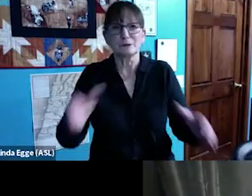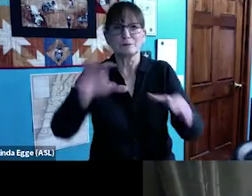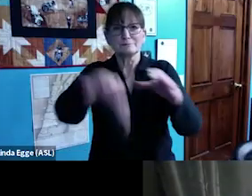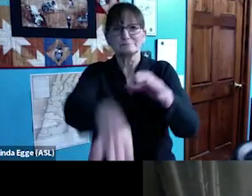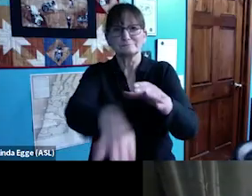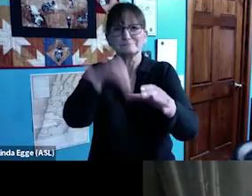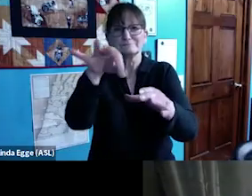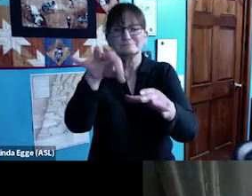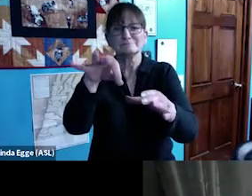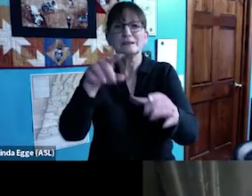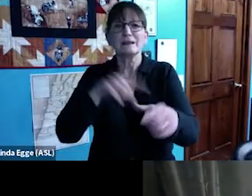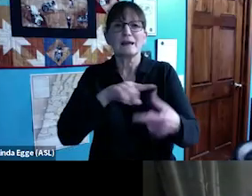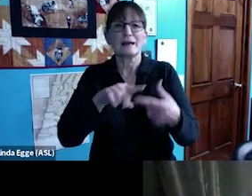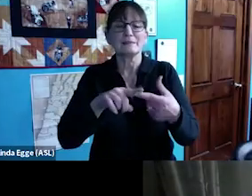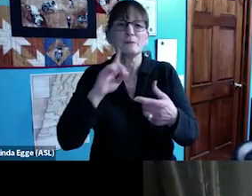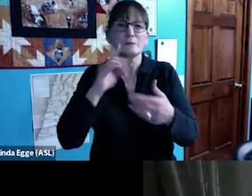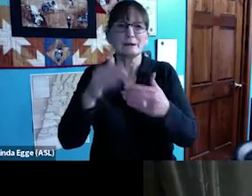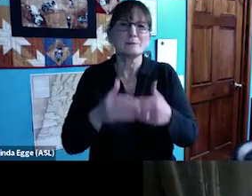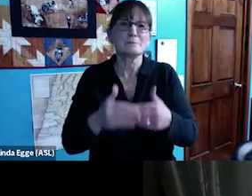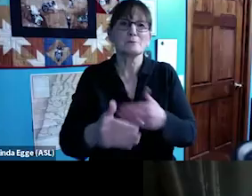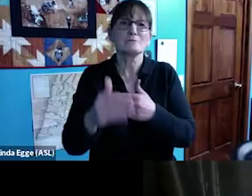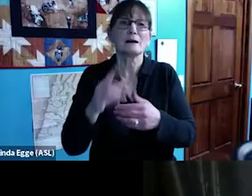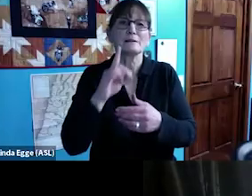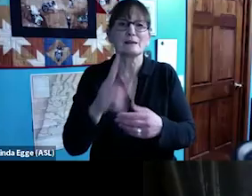de la plantilla del proceso SOAR y pueden utilizar esa